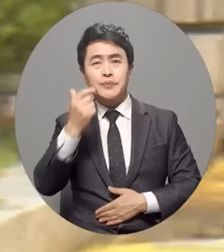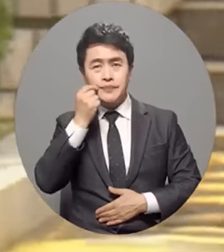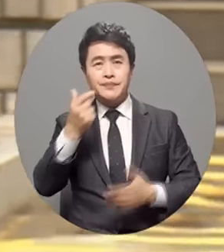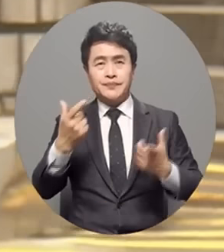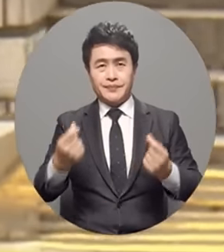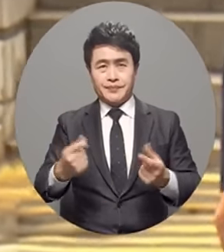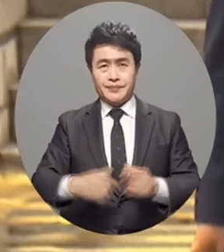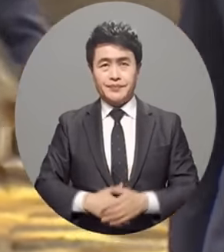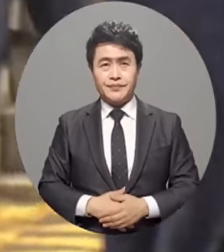같습니다.